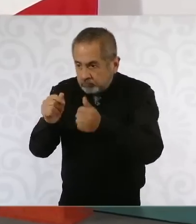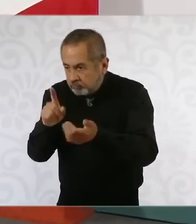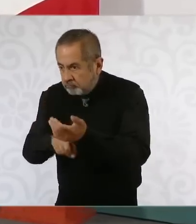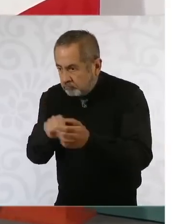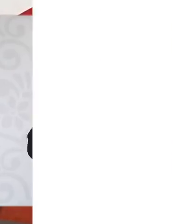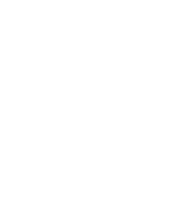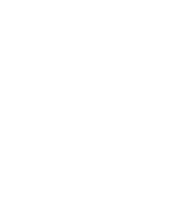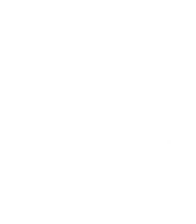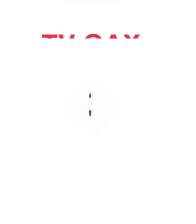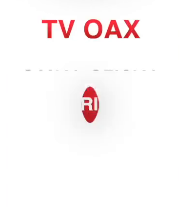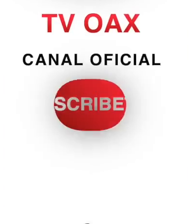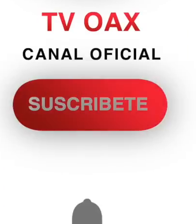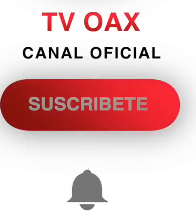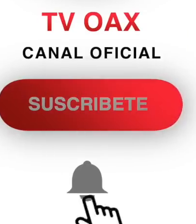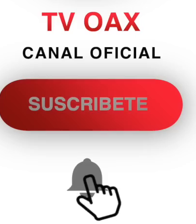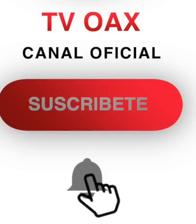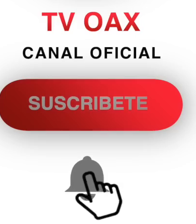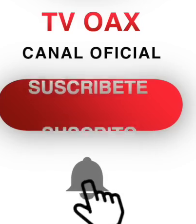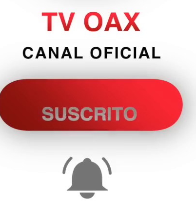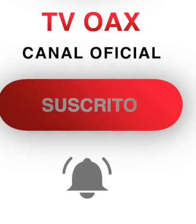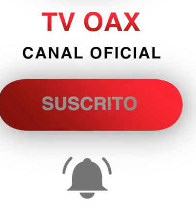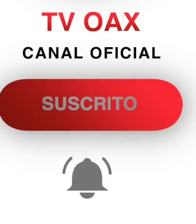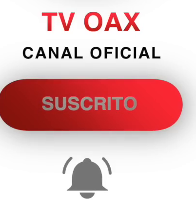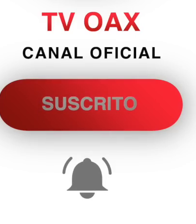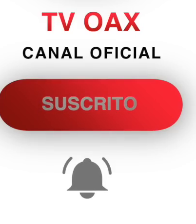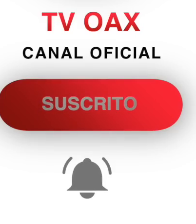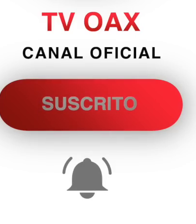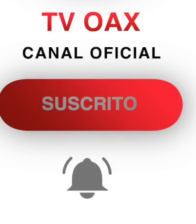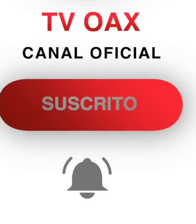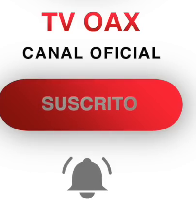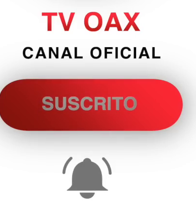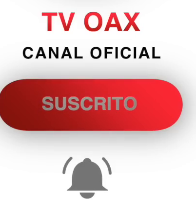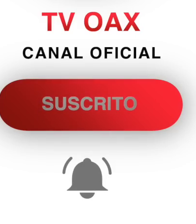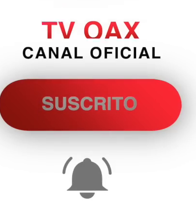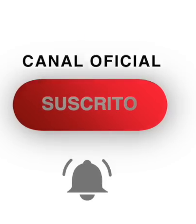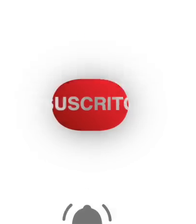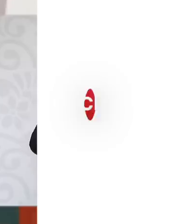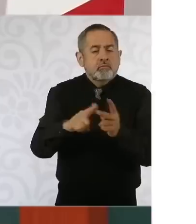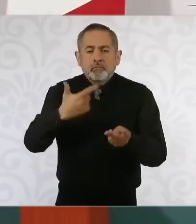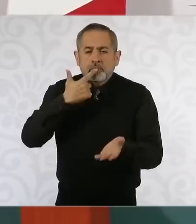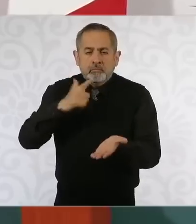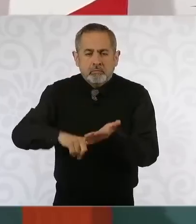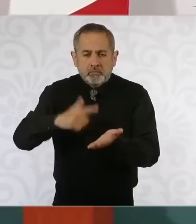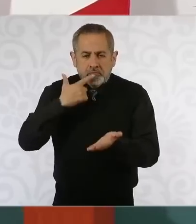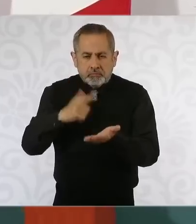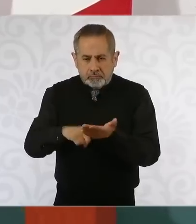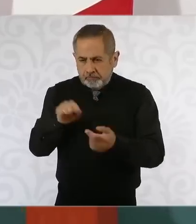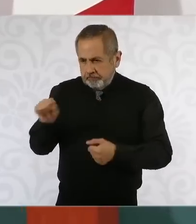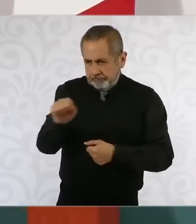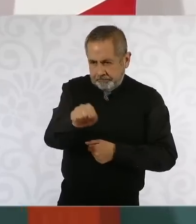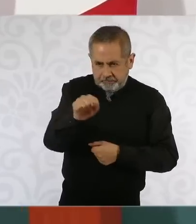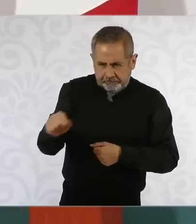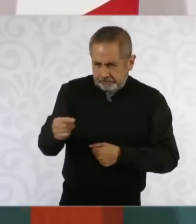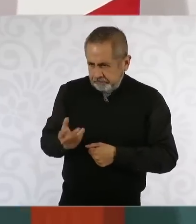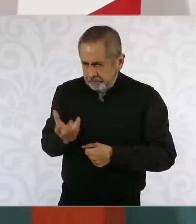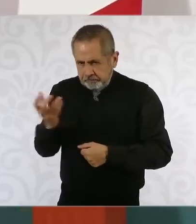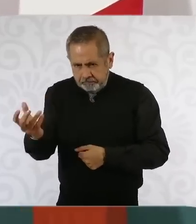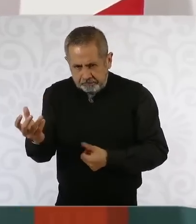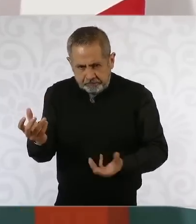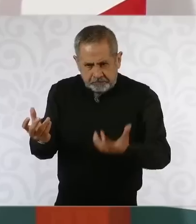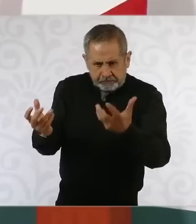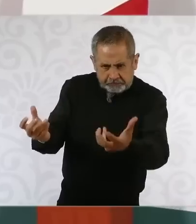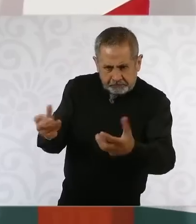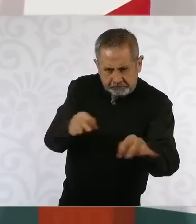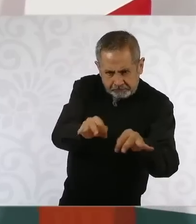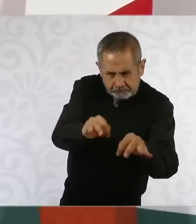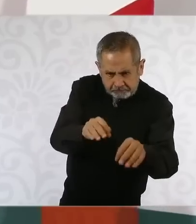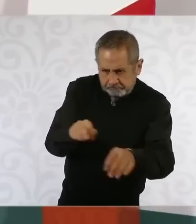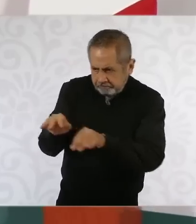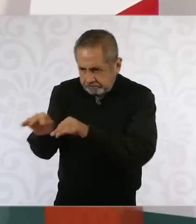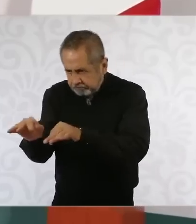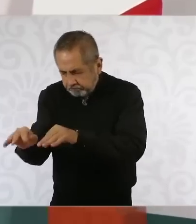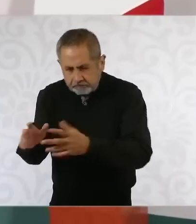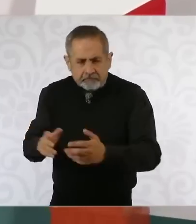Celaya y en León esto es producto de varias temas uno evidentemente de que no se ha atendido y en